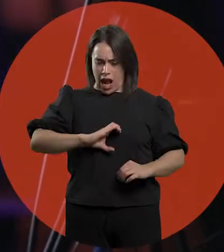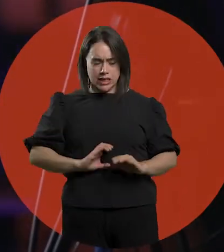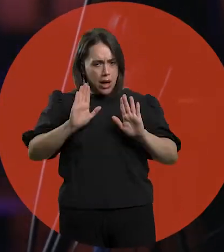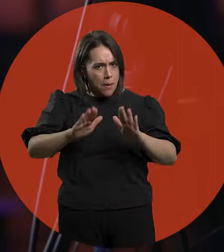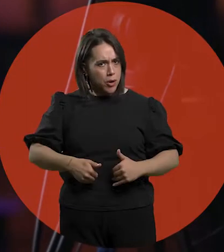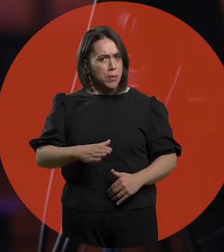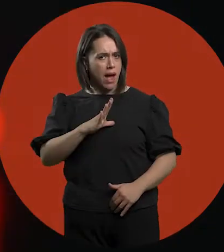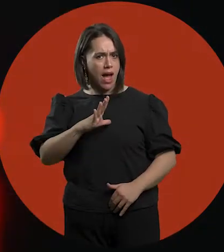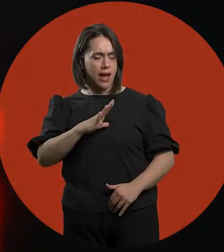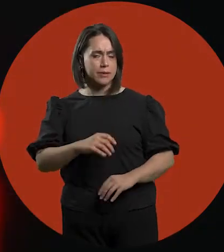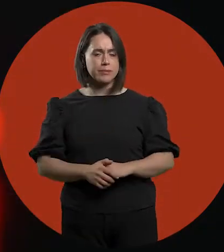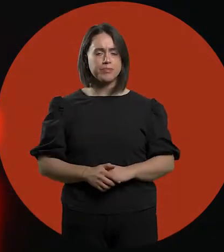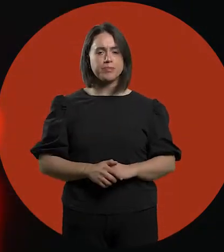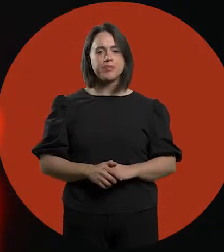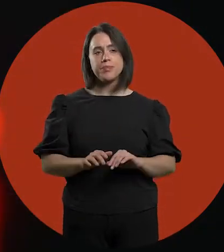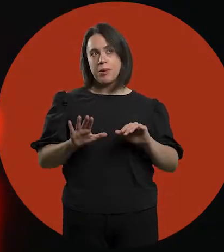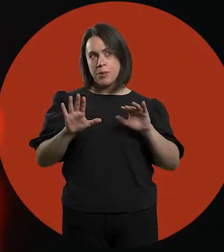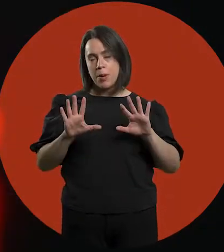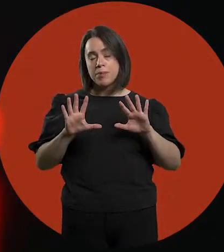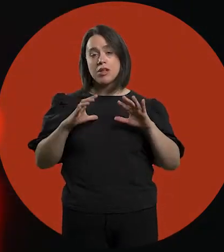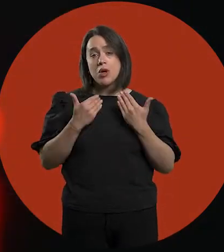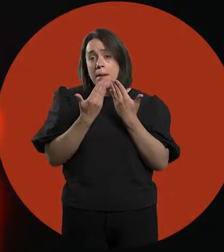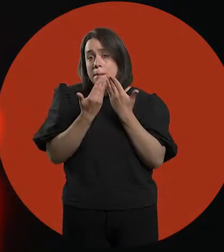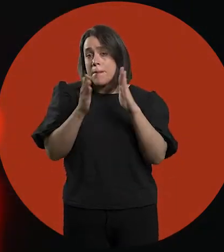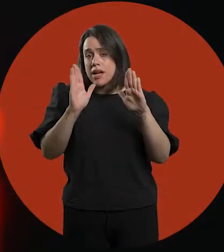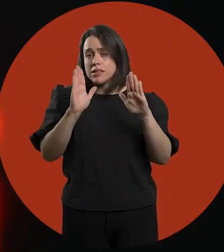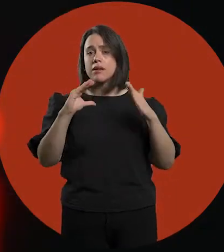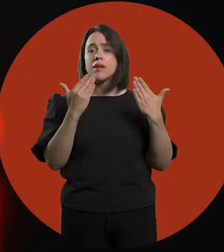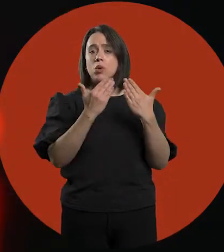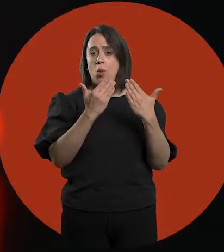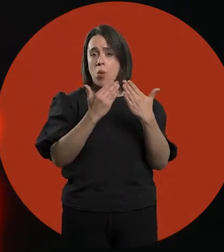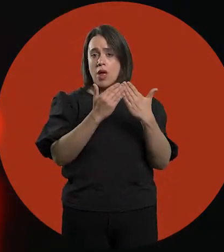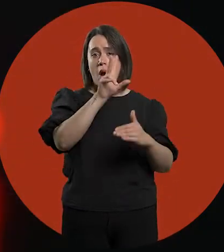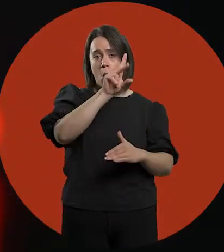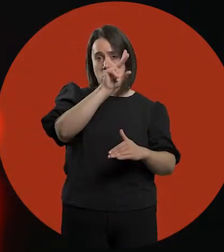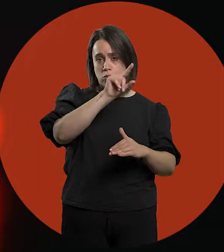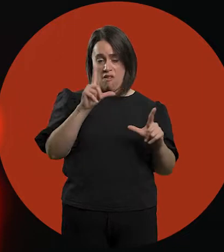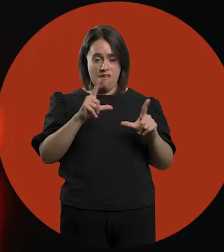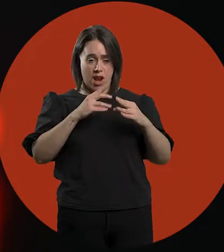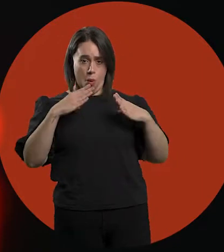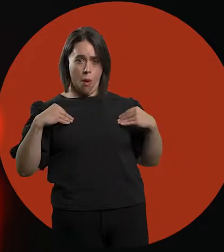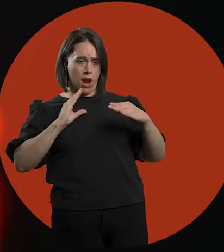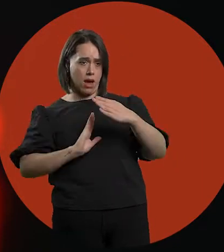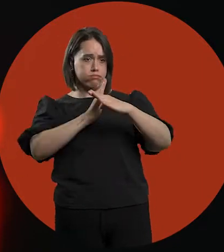Bueno, yo inicié en UTU en ciclo básico, entonces fue un cambio.